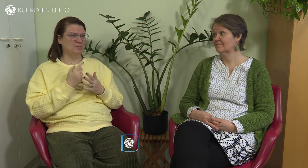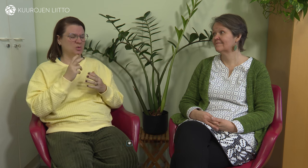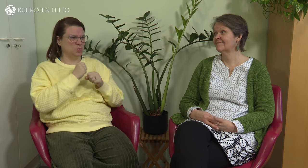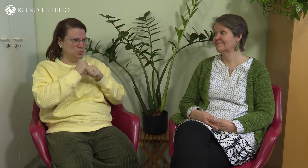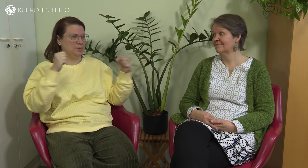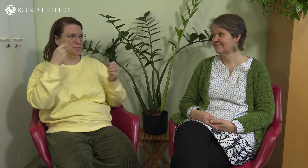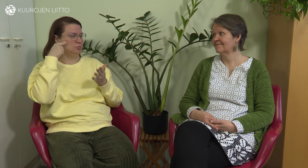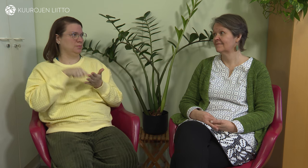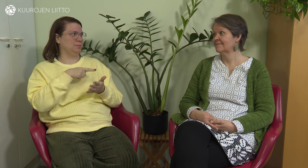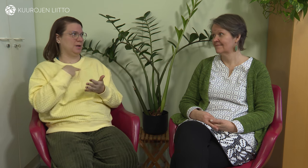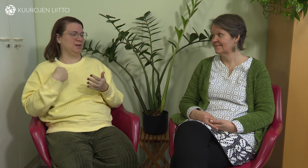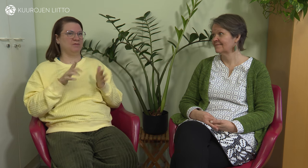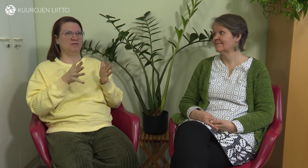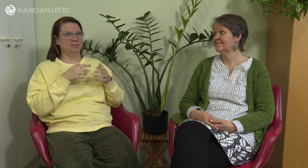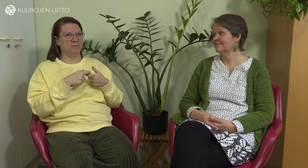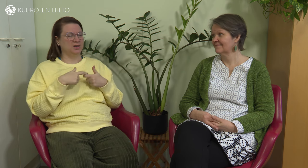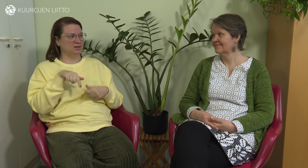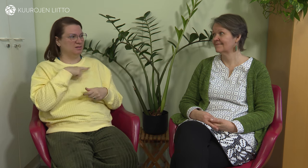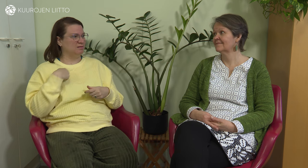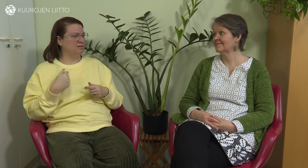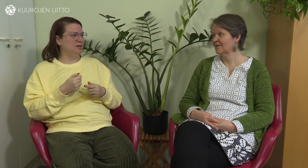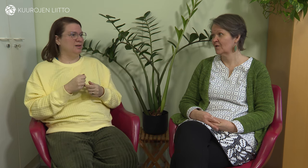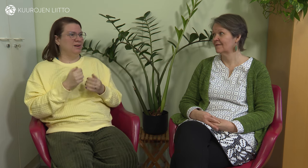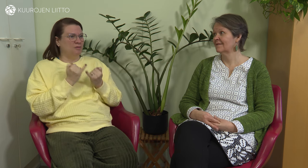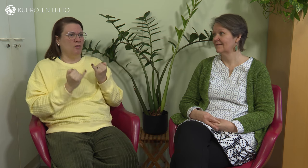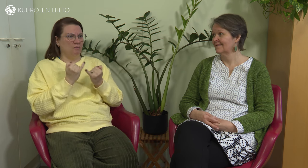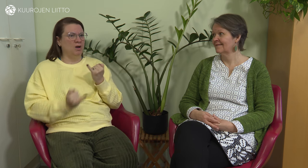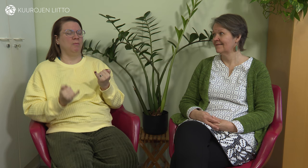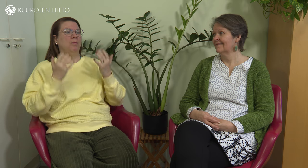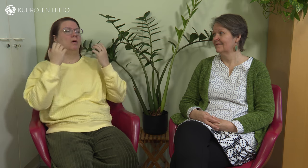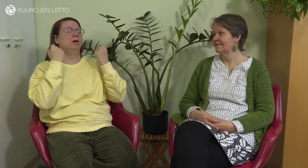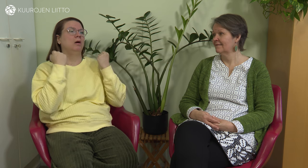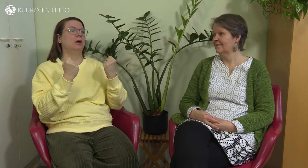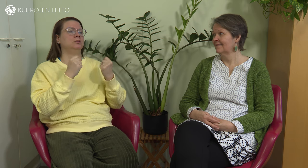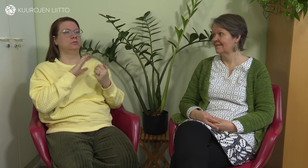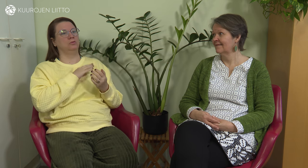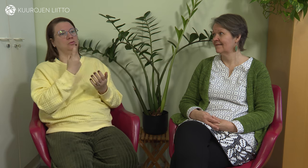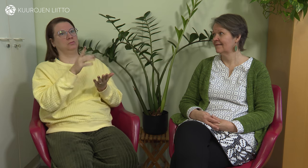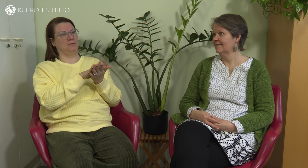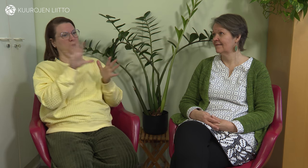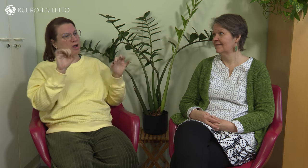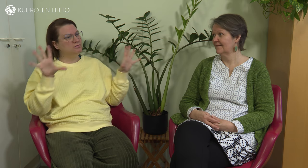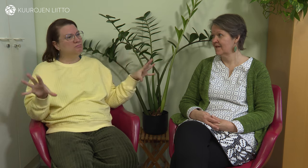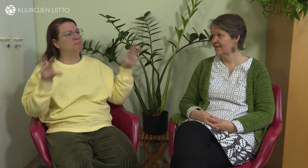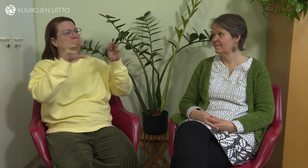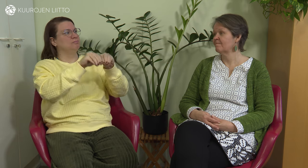Tällä on todella suuri merkitys meille viittoville perheille. Vihdoin viimein meillä on yksi paikka, johon kaikki keskitetään.